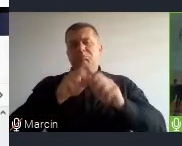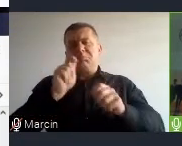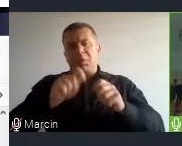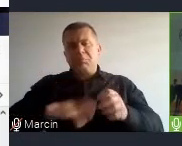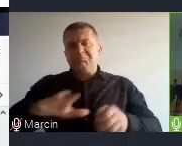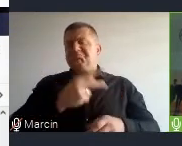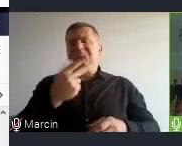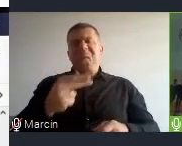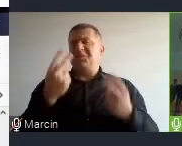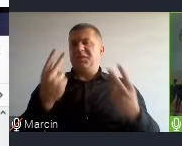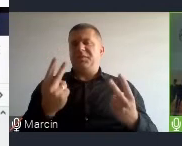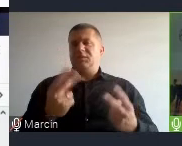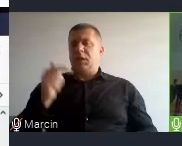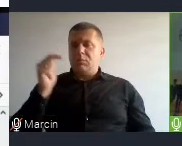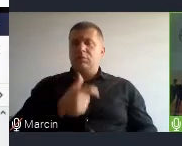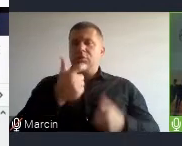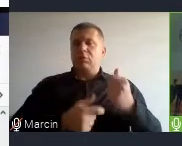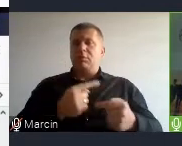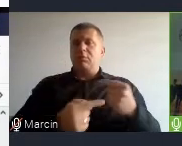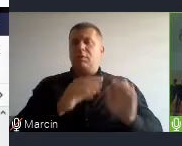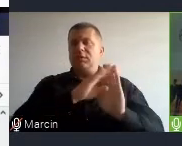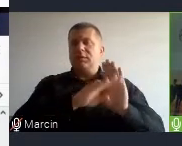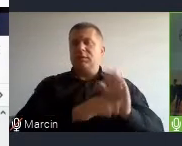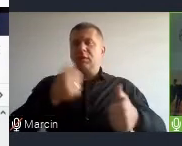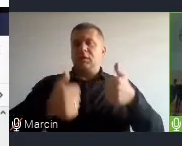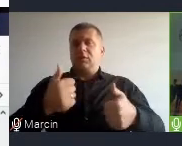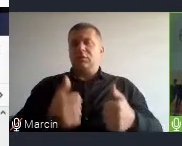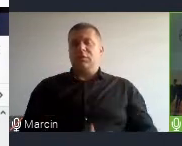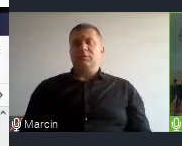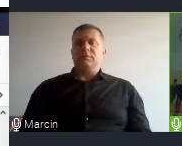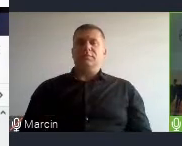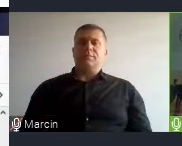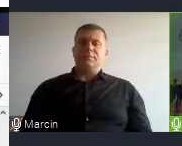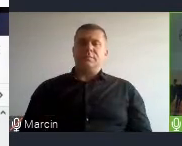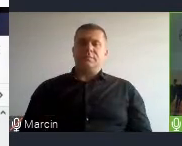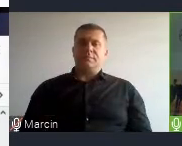Musimy przeprowadzić postępowanie zgodnie z zasadą konkurencyjności.